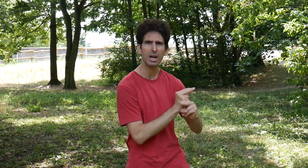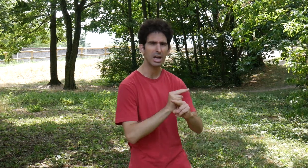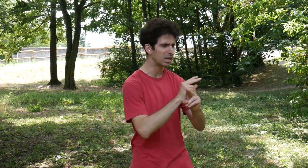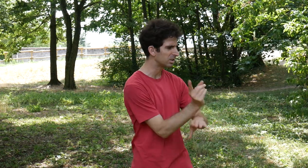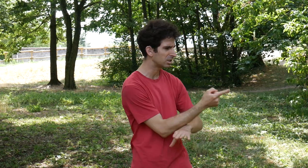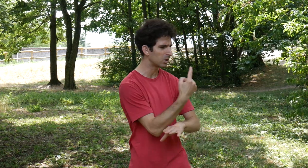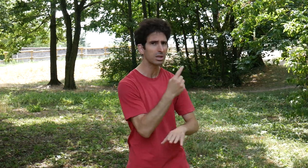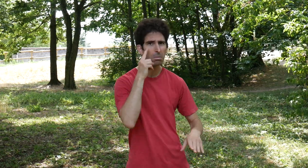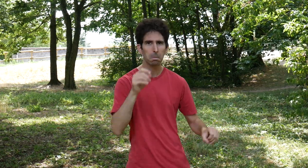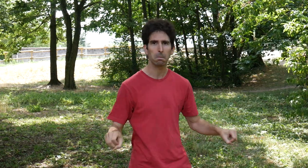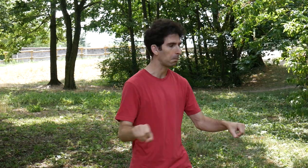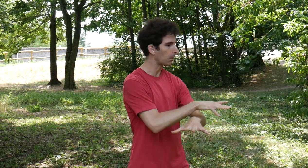restent invisibles.